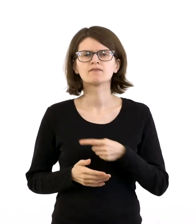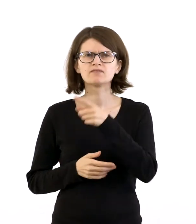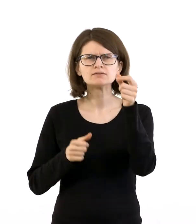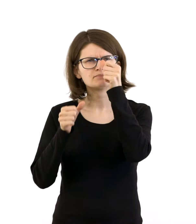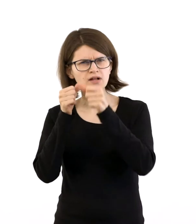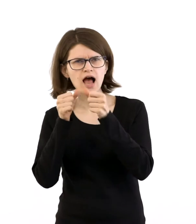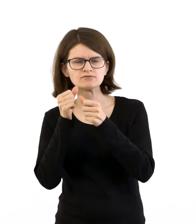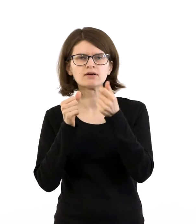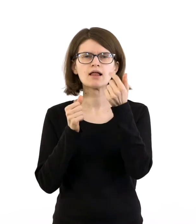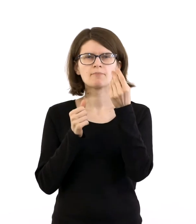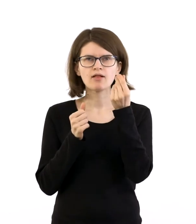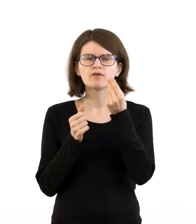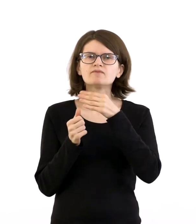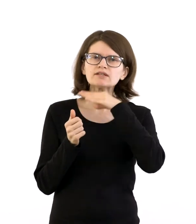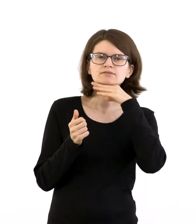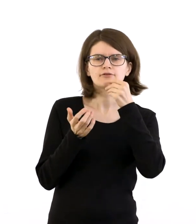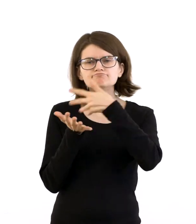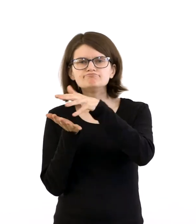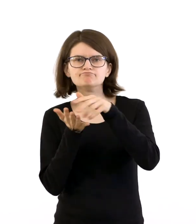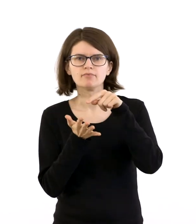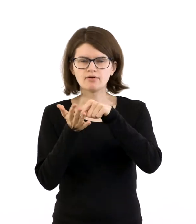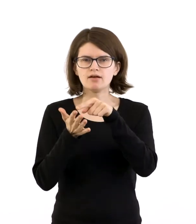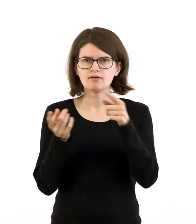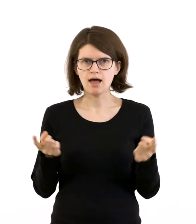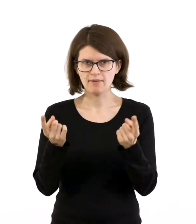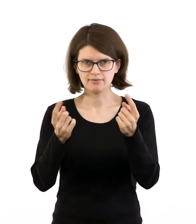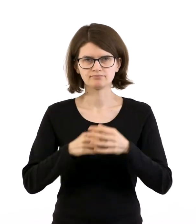sprawdźcie jaki budżet jest możliwy do realizacji przez organizację,